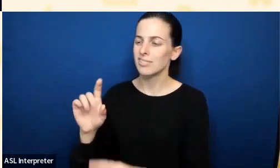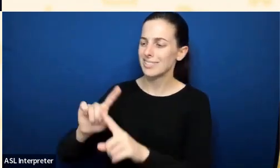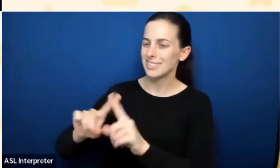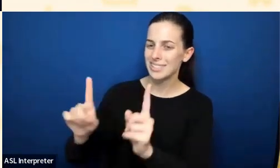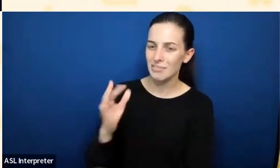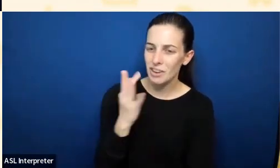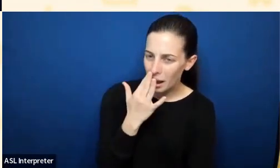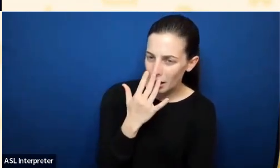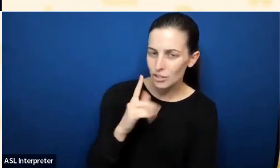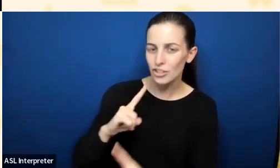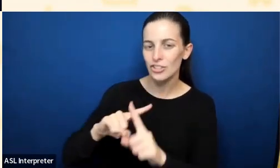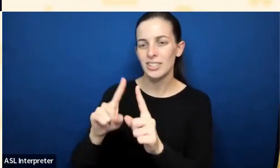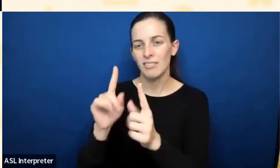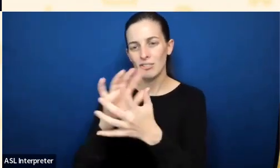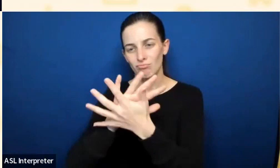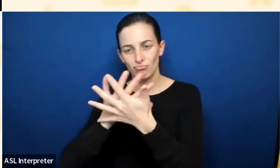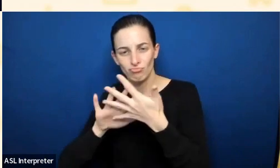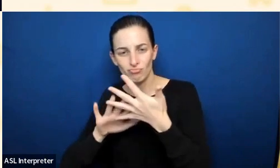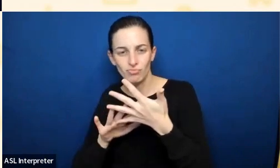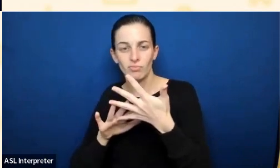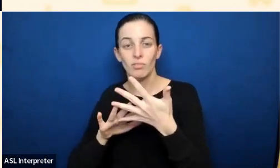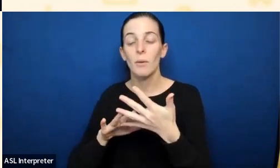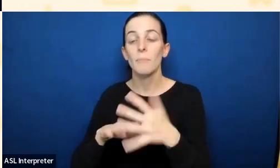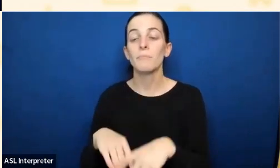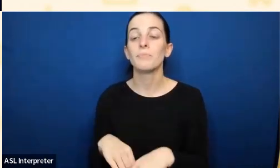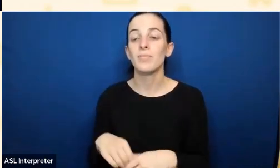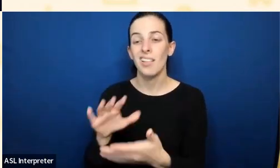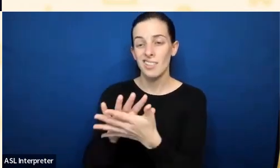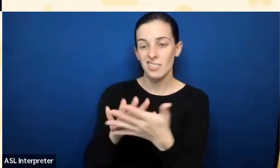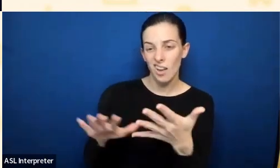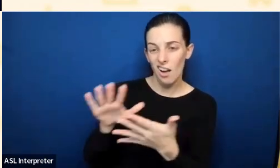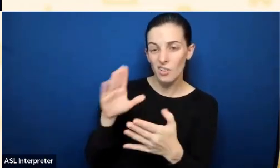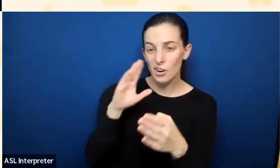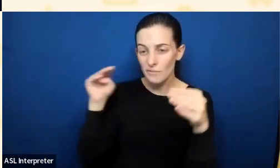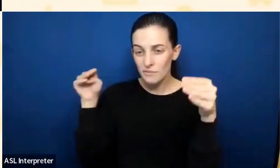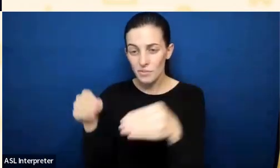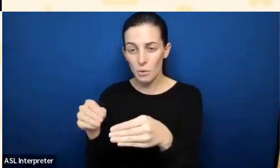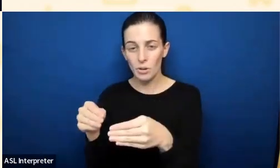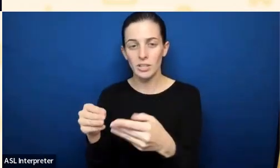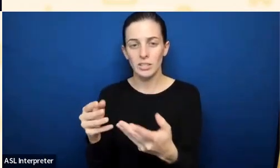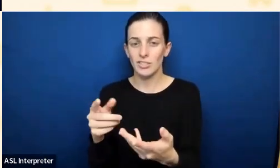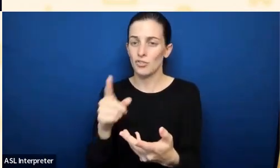para diferentes cosas, y luego los estados de desplazamiento y enfoque para esas. Este es un documento de estilo bastante sencillo